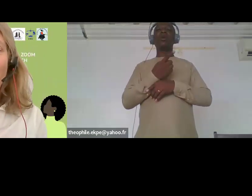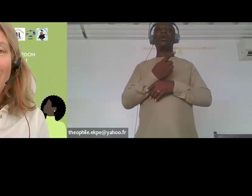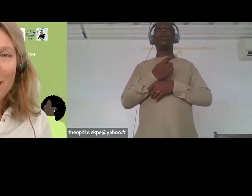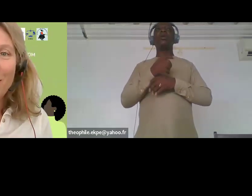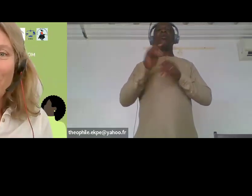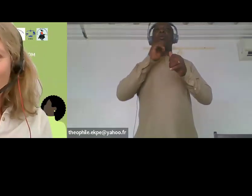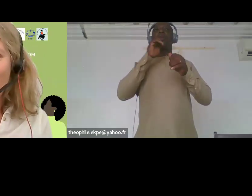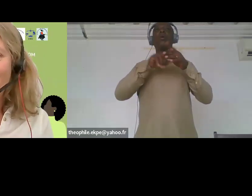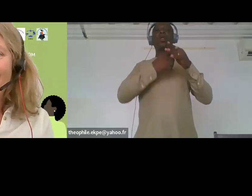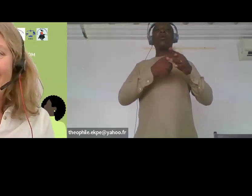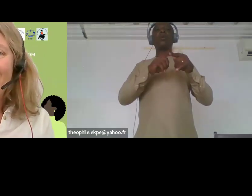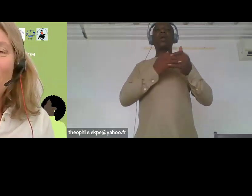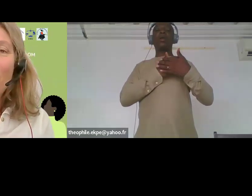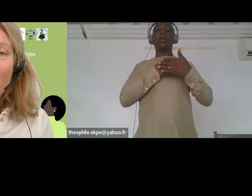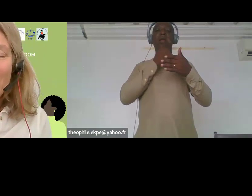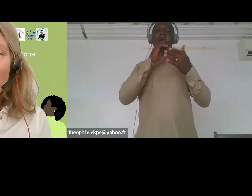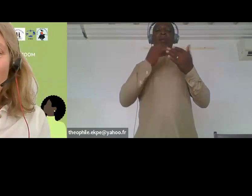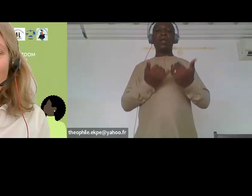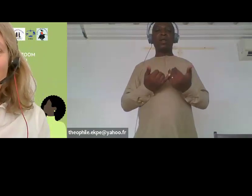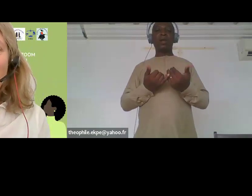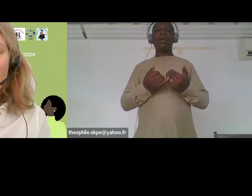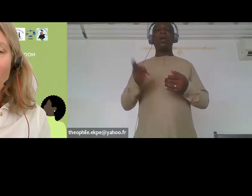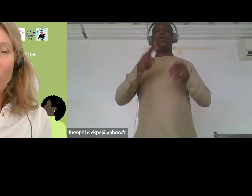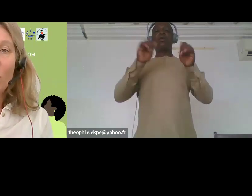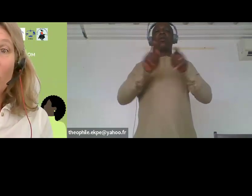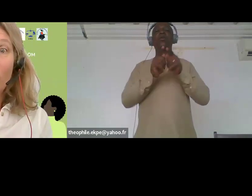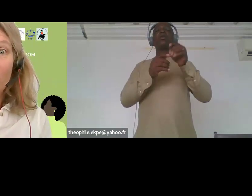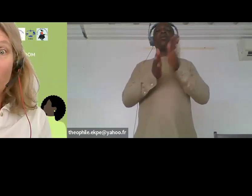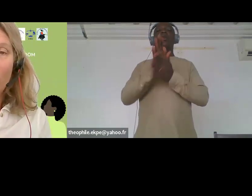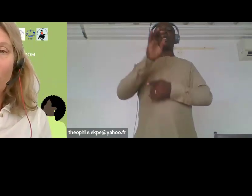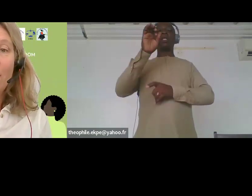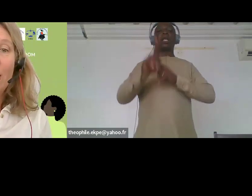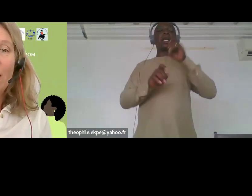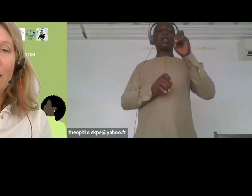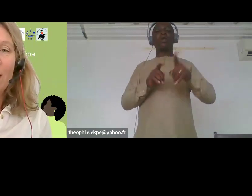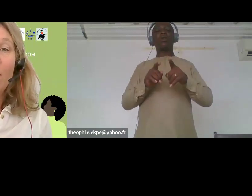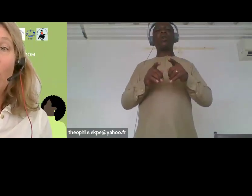est maintenant et vous pouvez aussi poser des question je vais donc donner